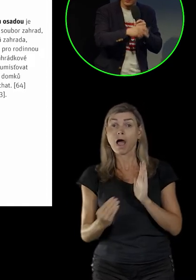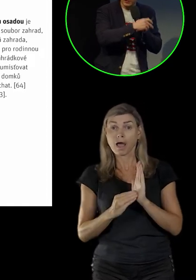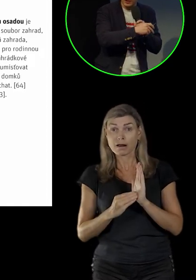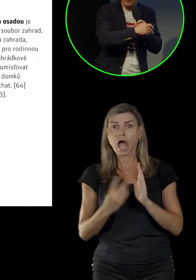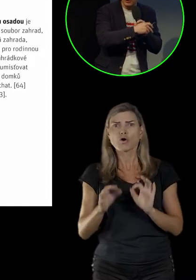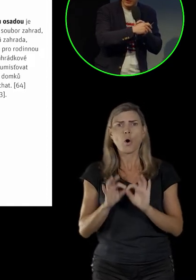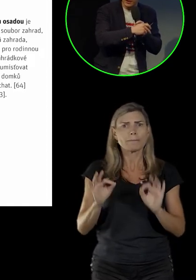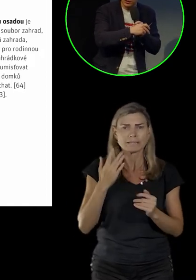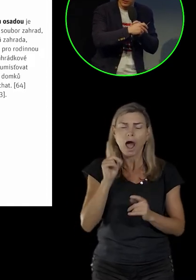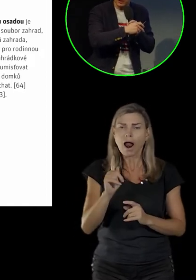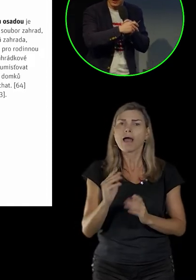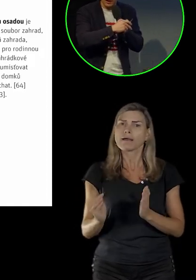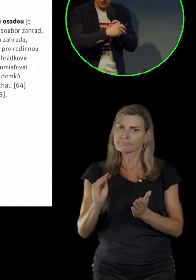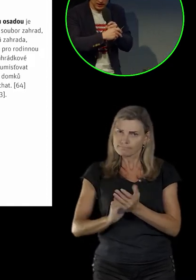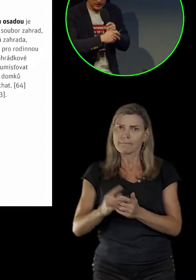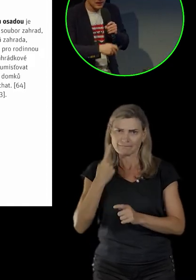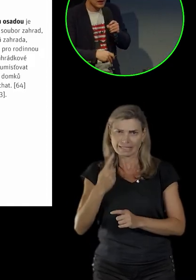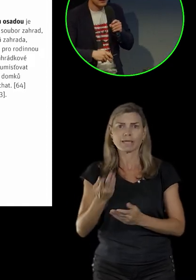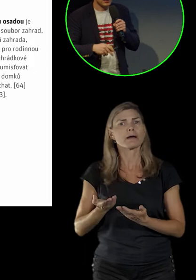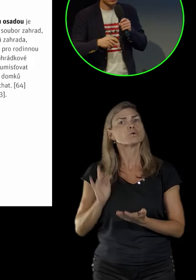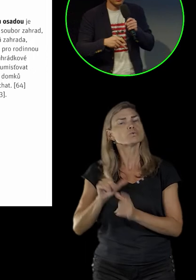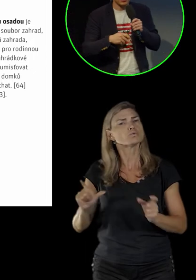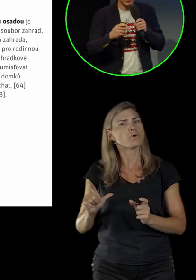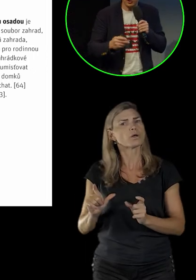regulativy tak, abychom ty zahrádkové osady ochránili. Zahrádkových osad je strašně